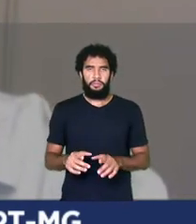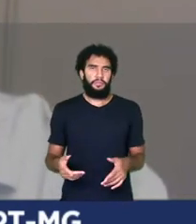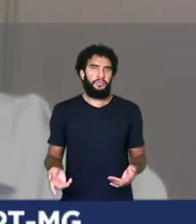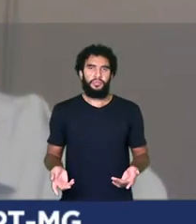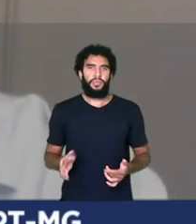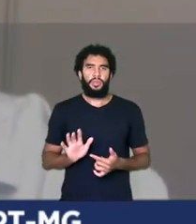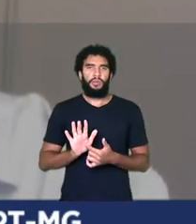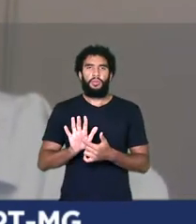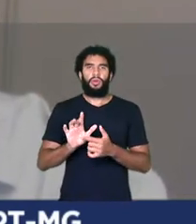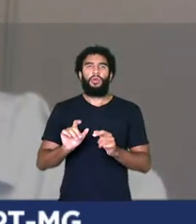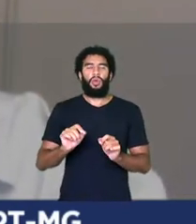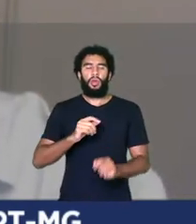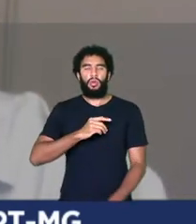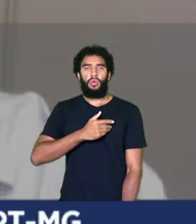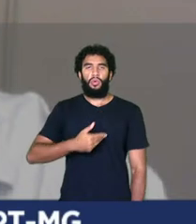TOA. É O GOVERNO BOLSONARO, O GOVERNO FRACO, UM GOVERNO